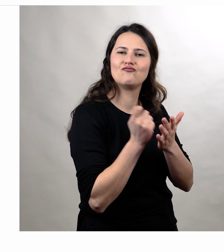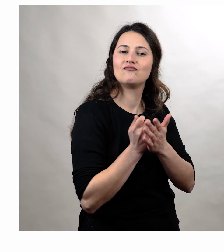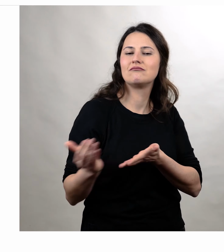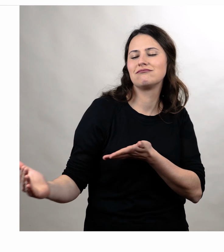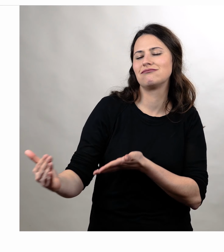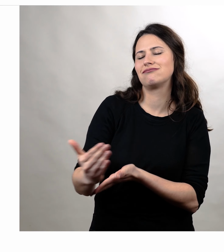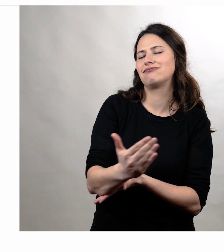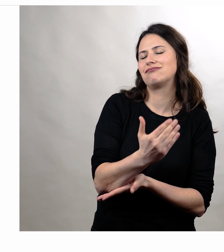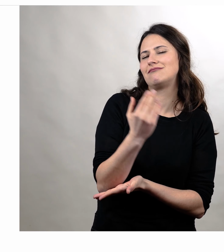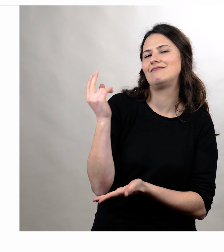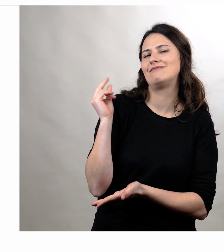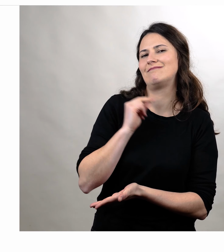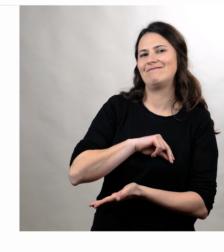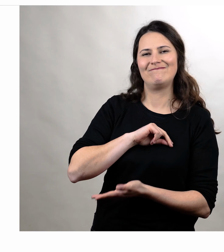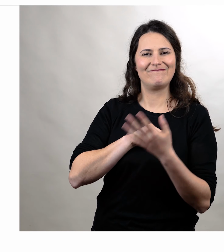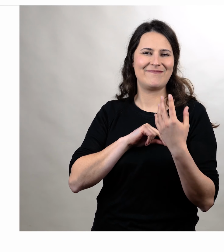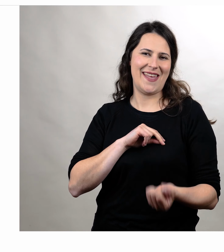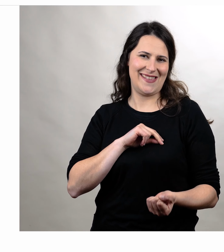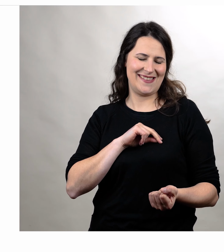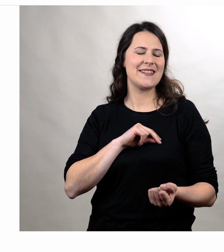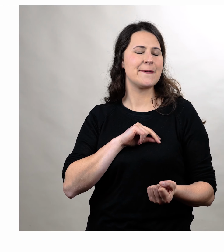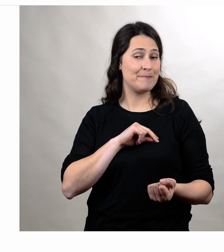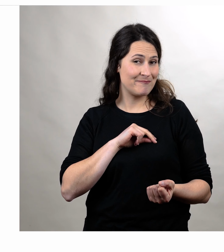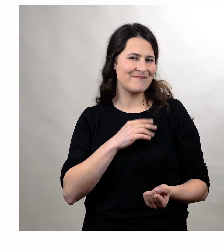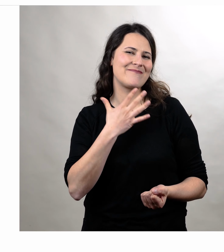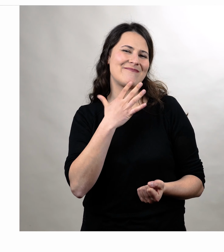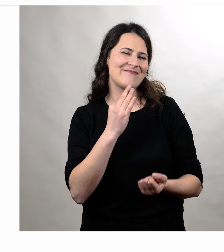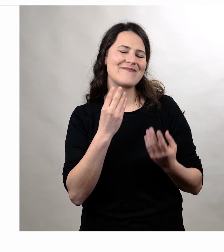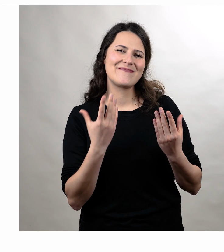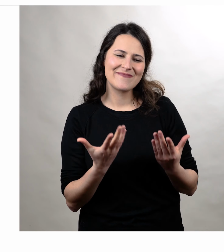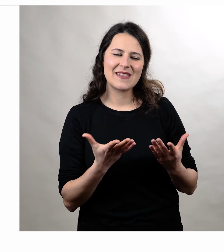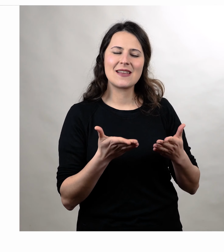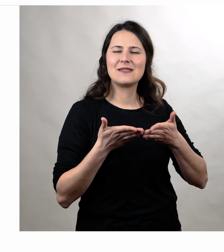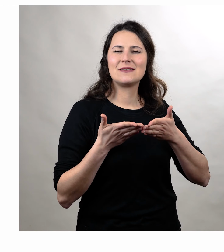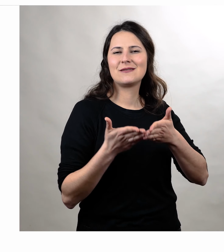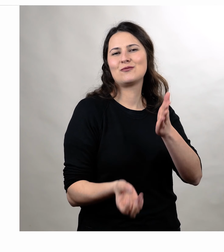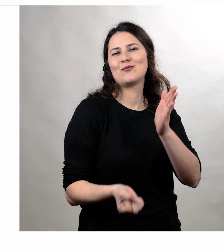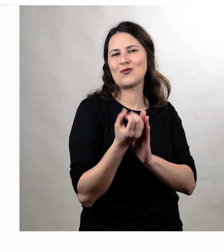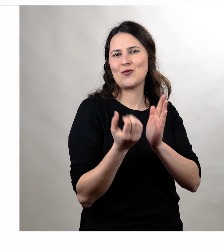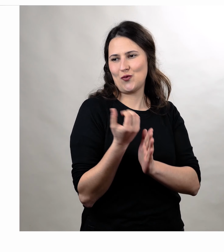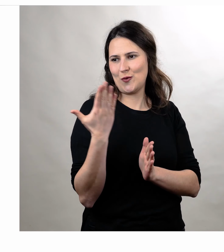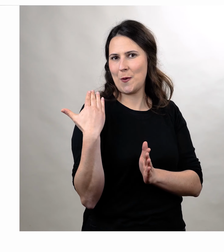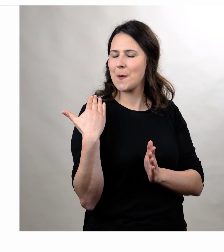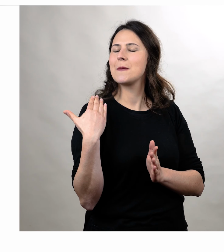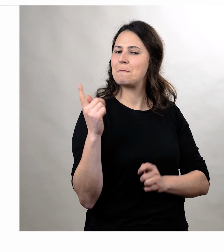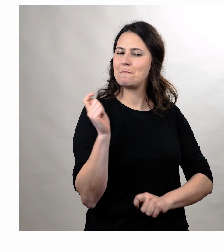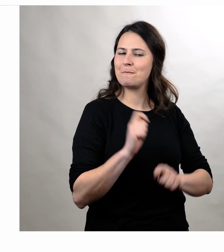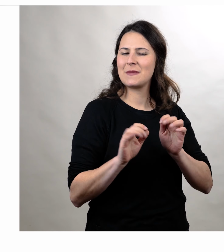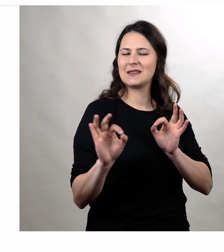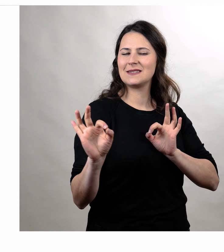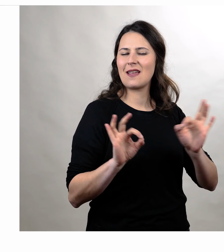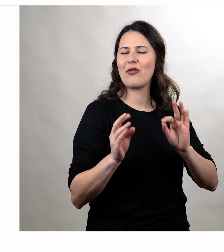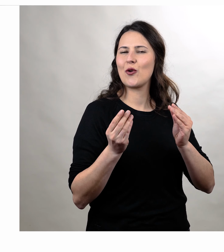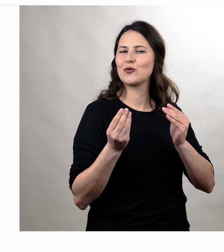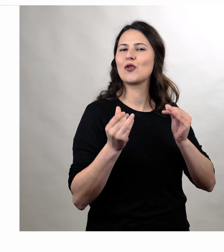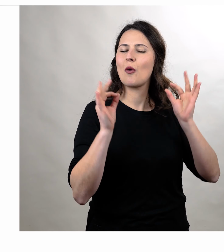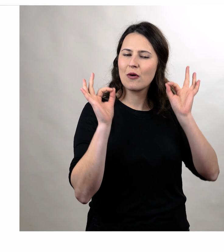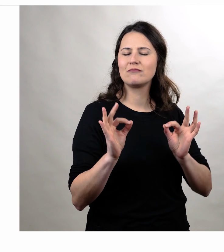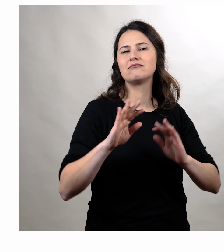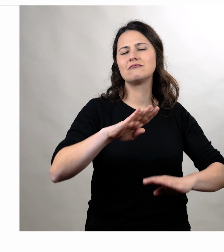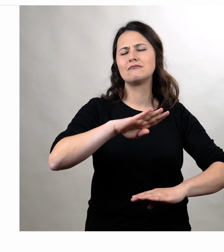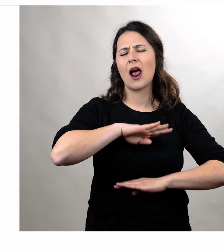τα νεότερα κρουαζιερόπλοια έχουν σχεδιαστεί για να προσφέρουν αυτές τις ανέσεις.